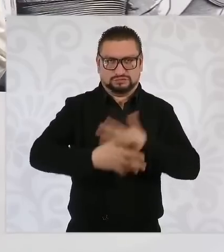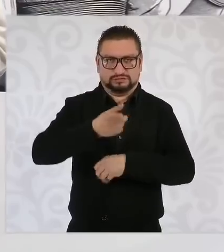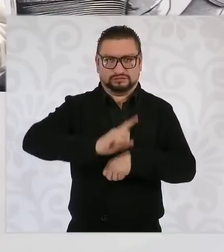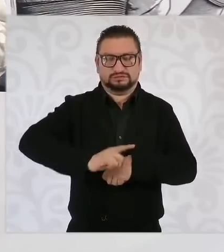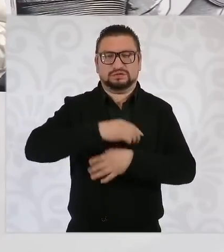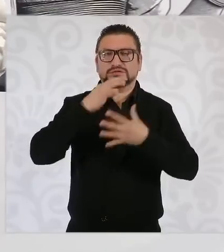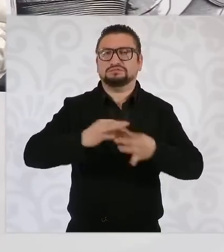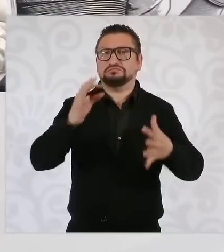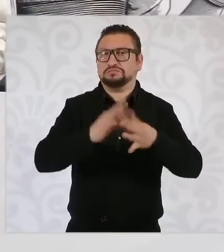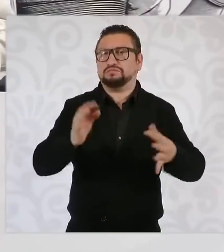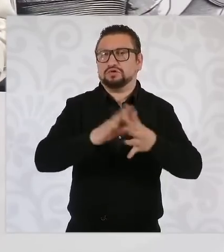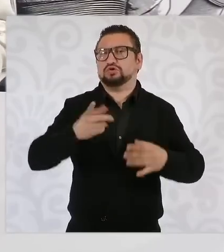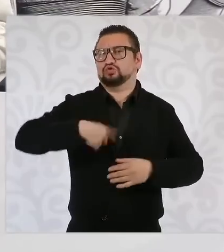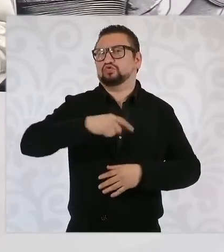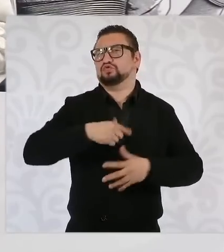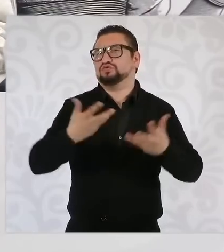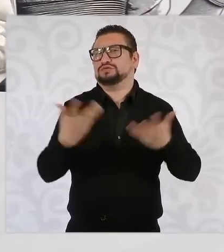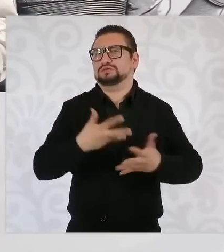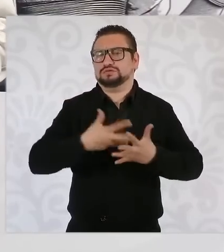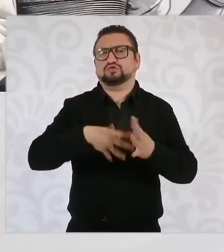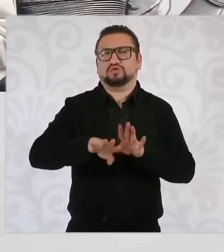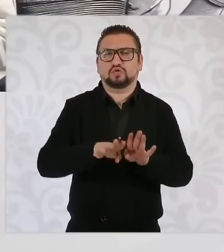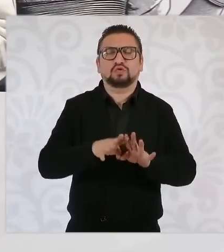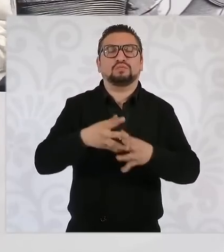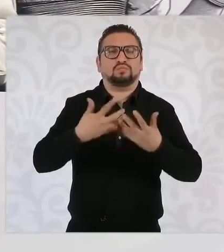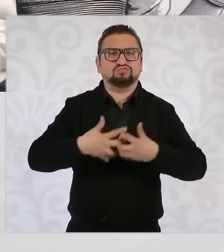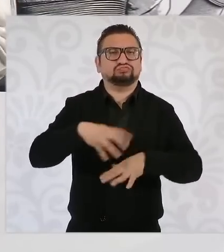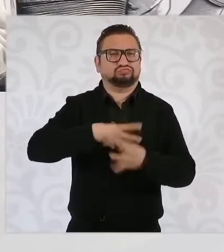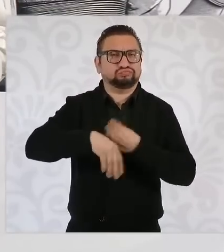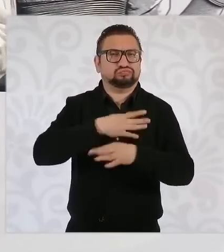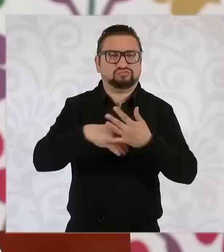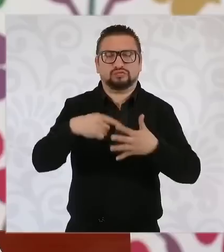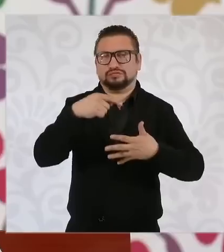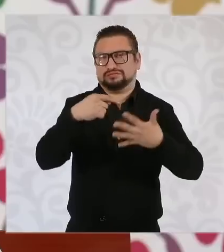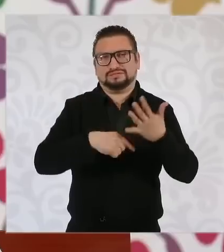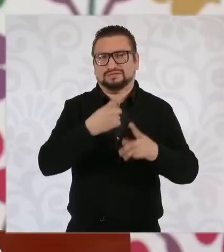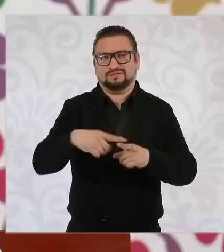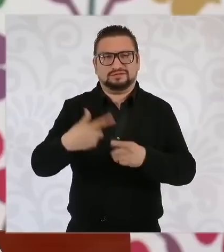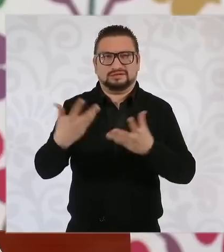lo que estamos haciendo en términos productivos en las diferentes cadenas y en los diferentes